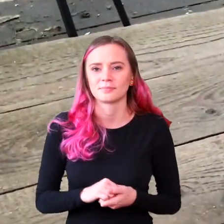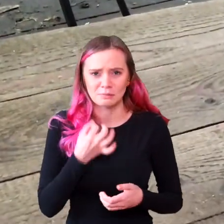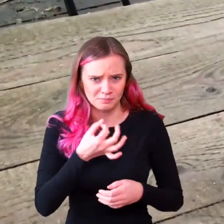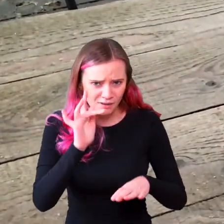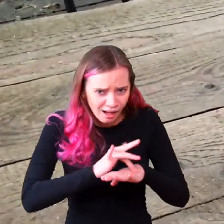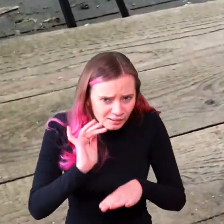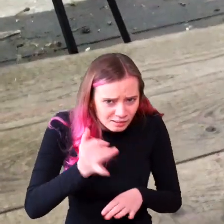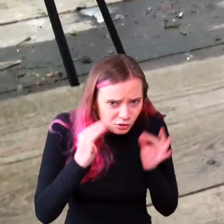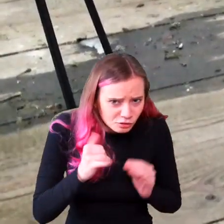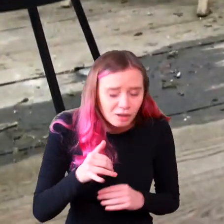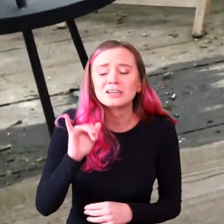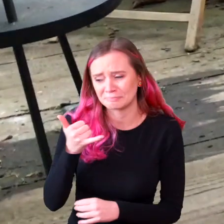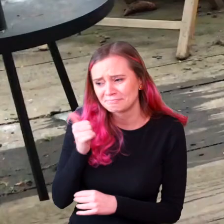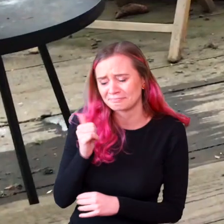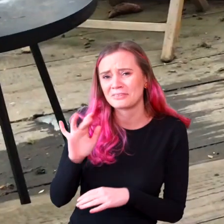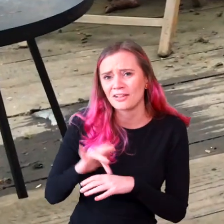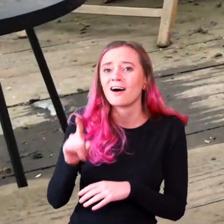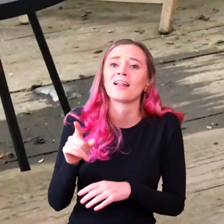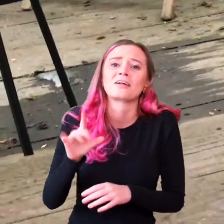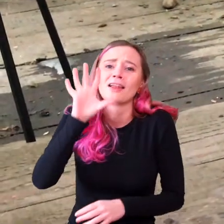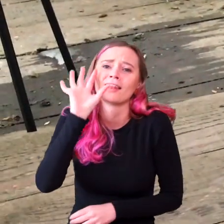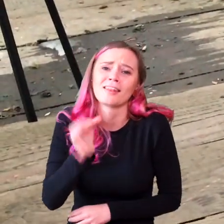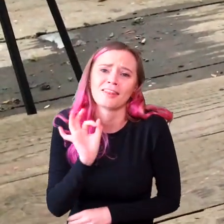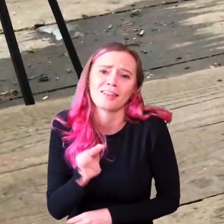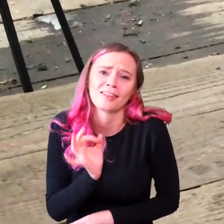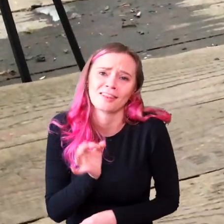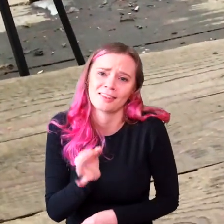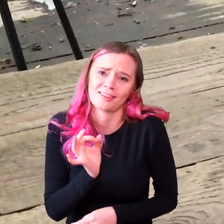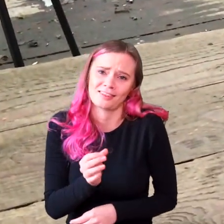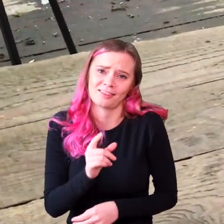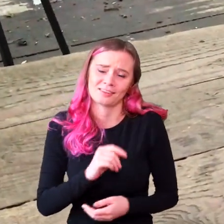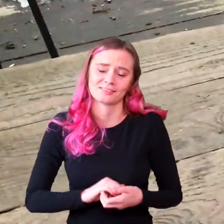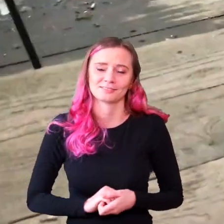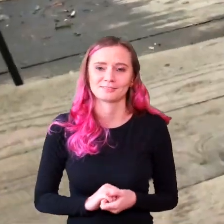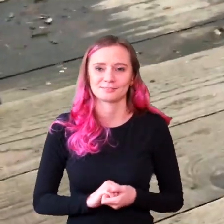Nejsi náhodou alergická na kočky? Jojo, jsem! Ale oni jsou tak roztomilýý!